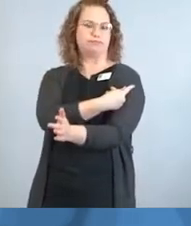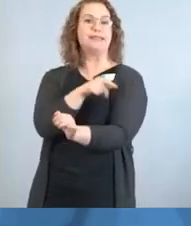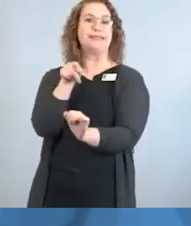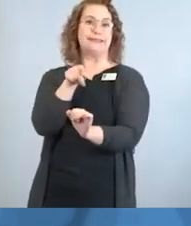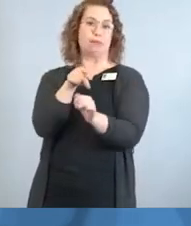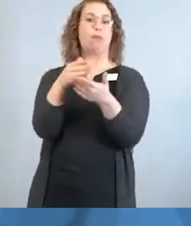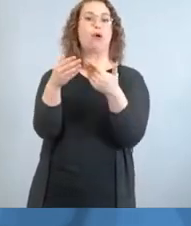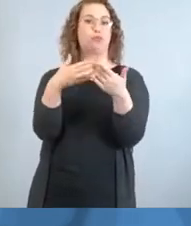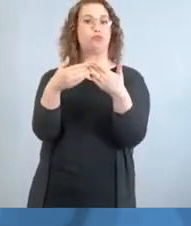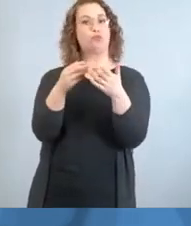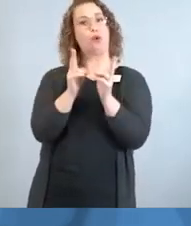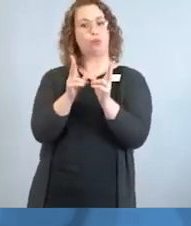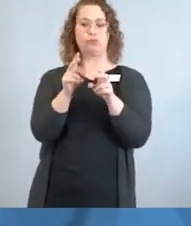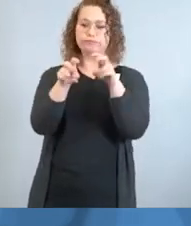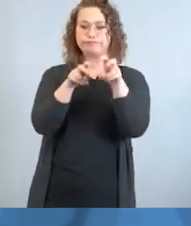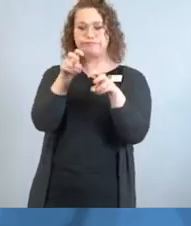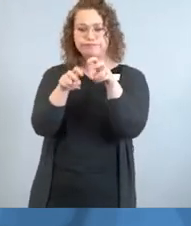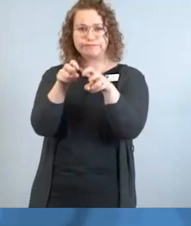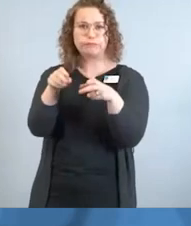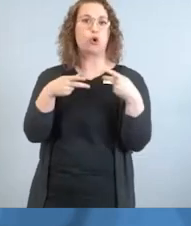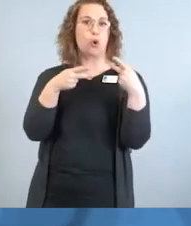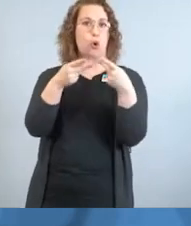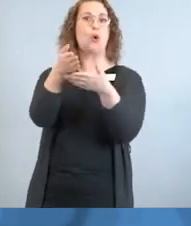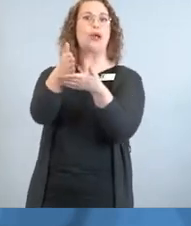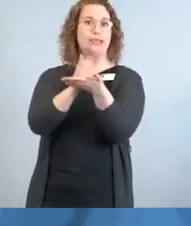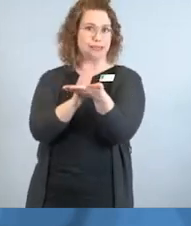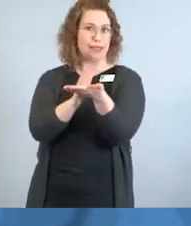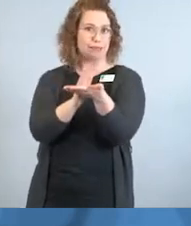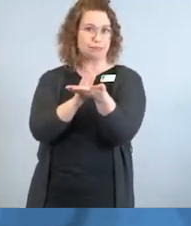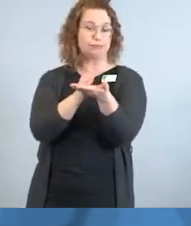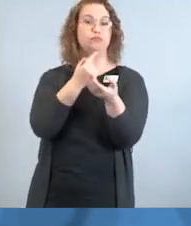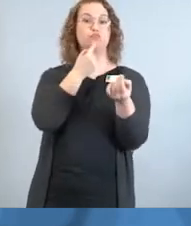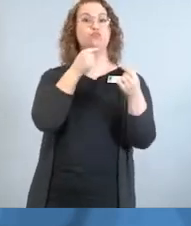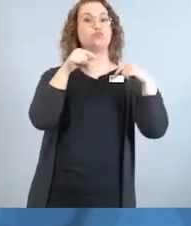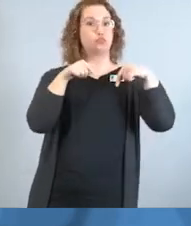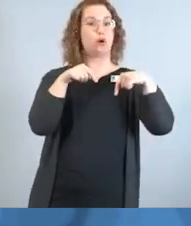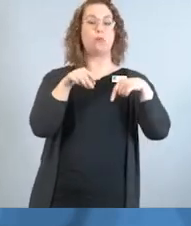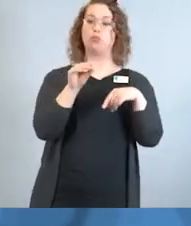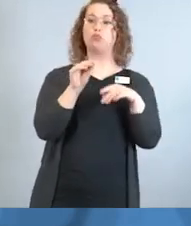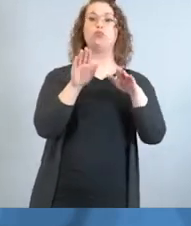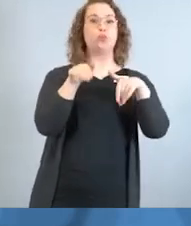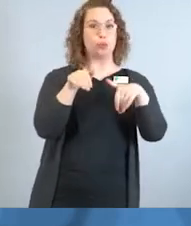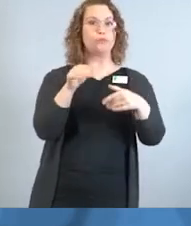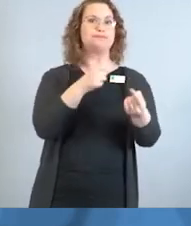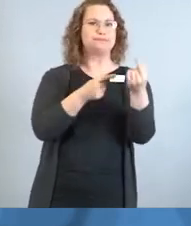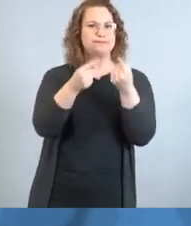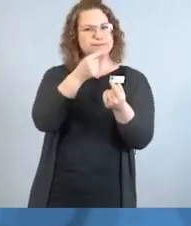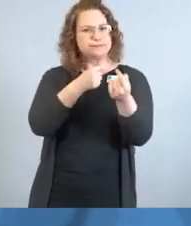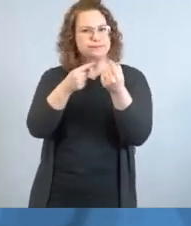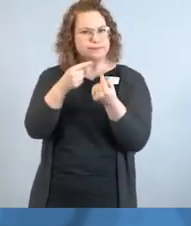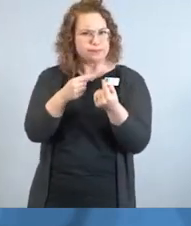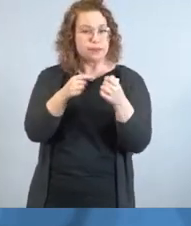Suomessa on jo käynnissä keskustelut siitä, pitäisikö meidän varautua tehostamaan.